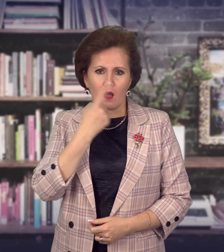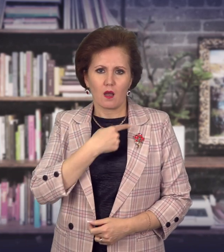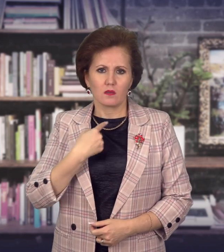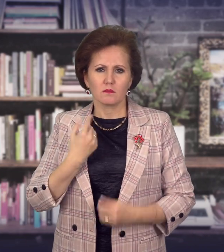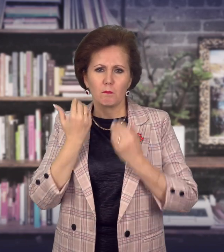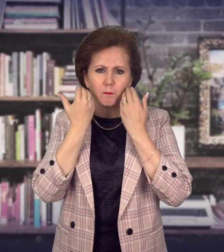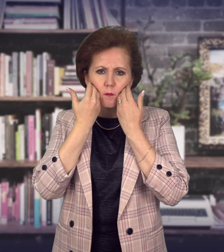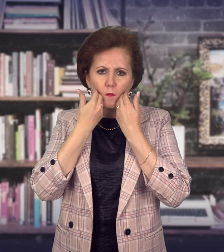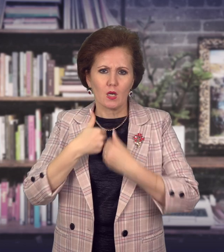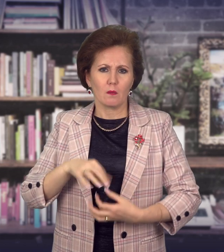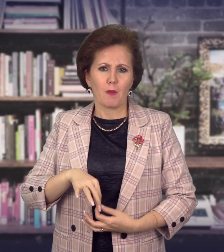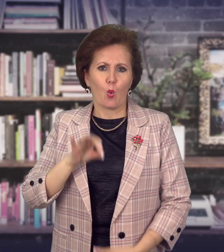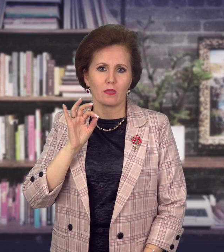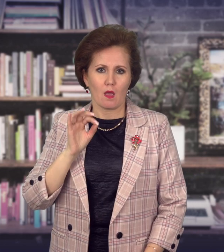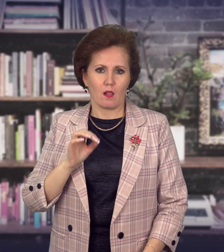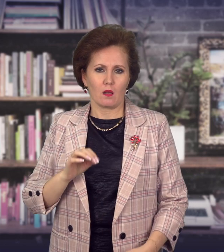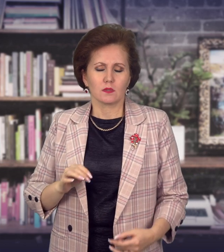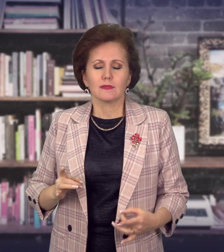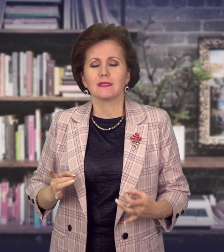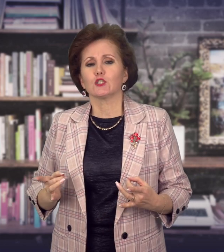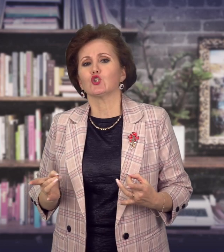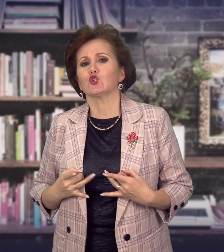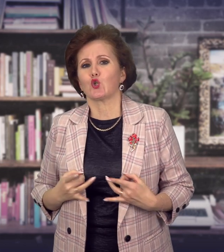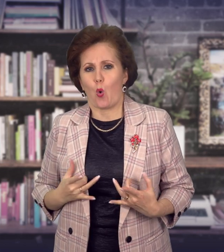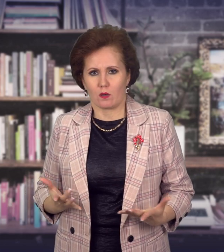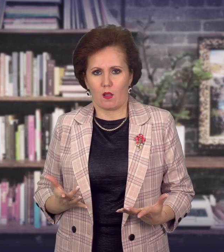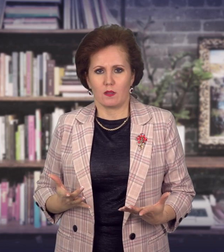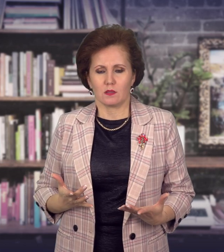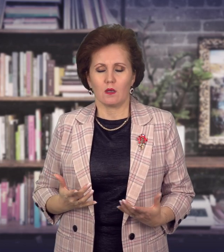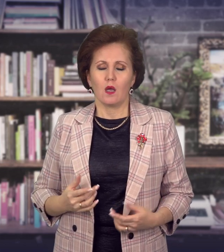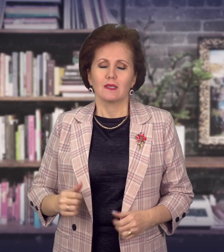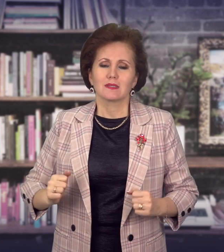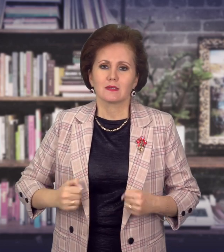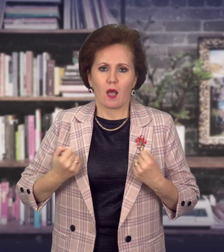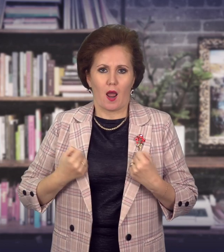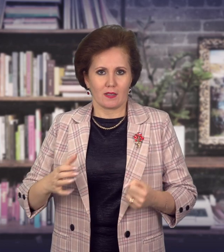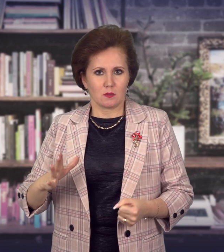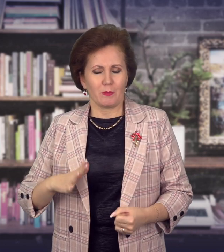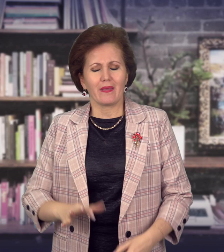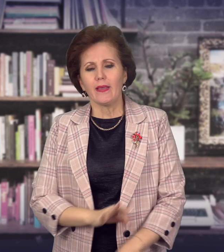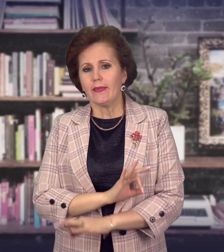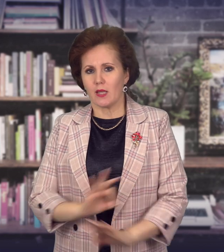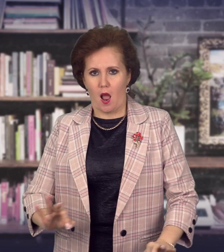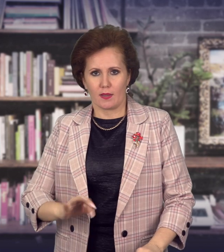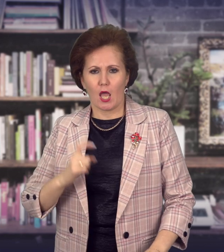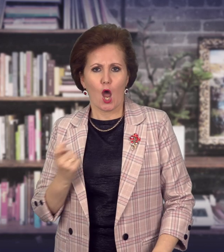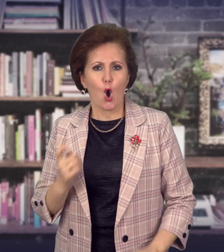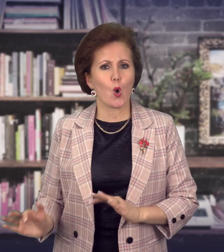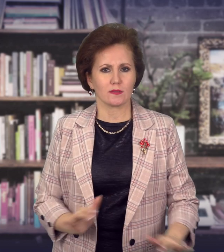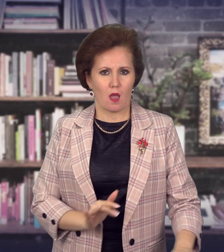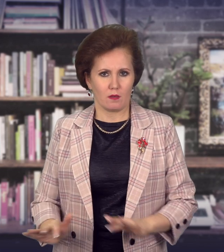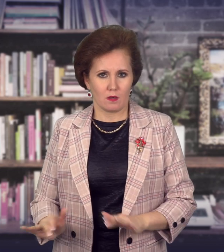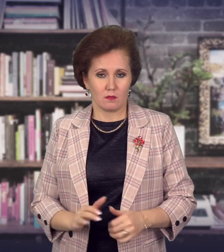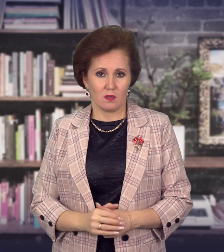Она похудела, высохла, стараясь быть идеальной хозяйкой.